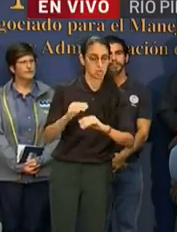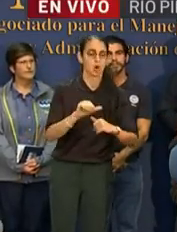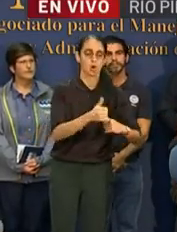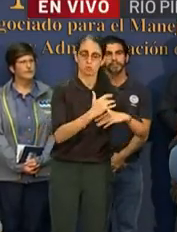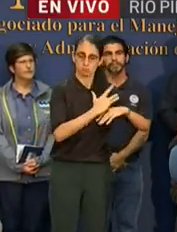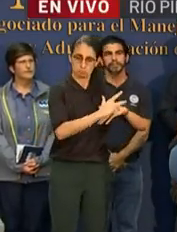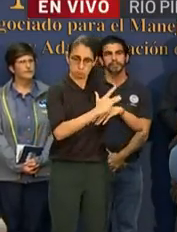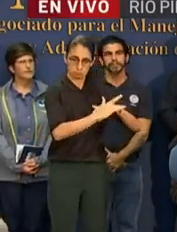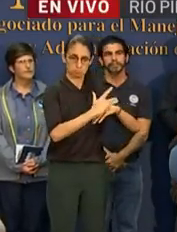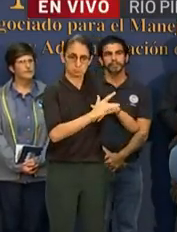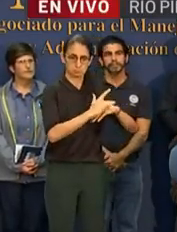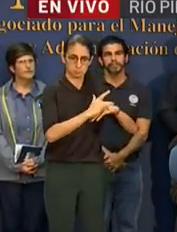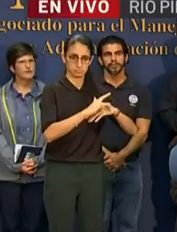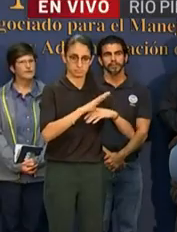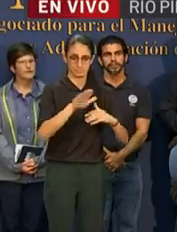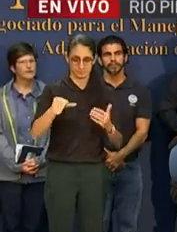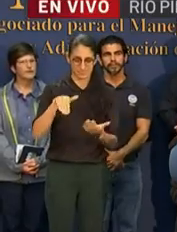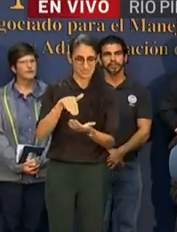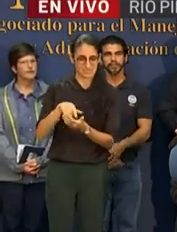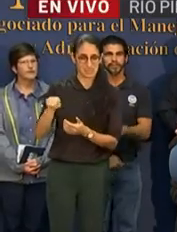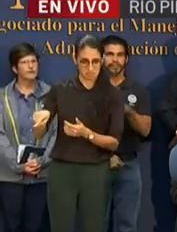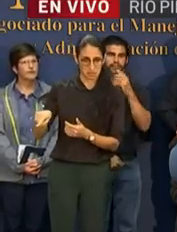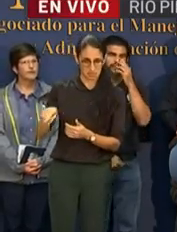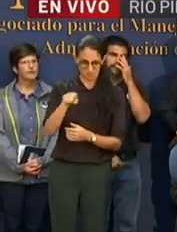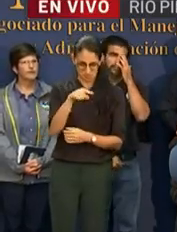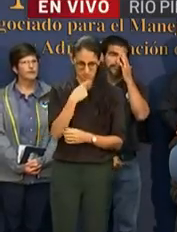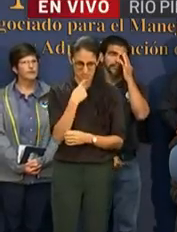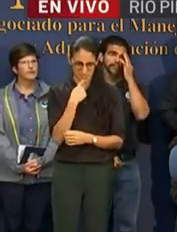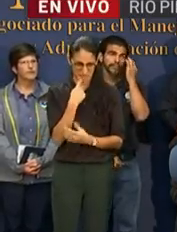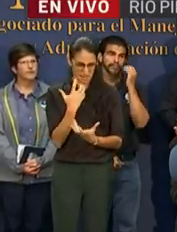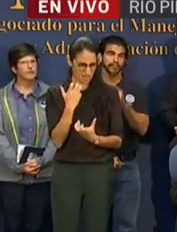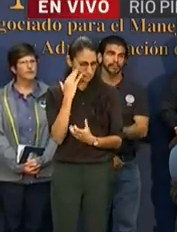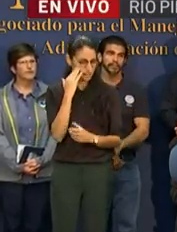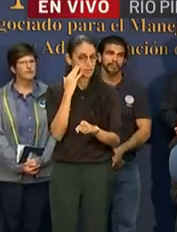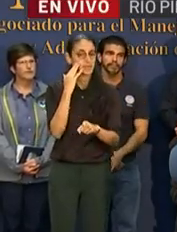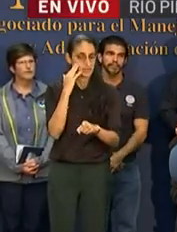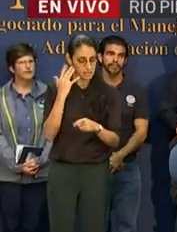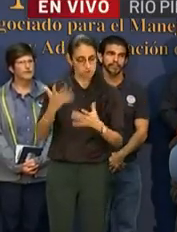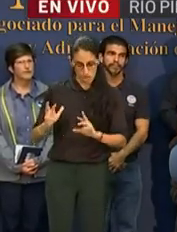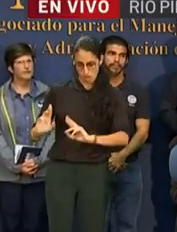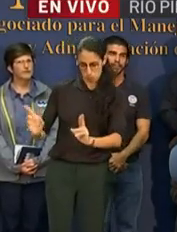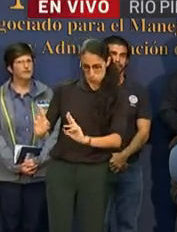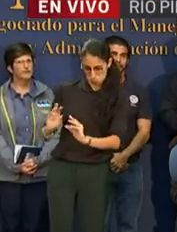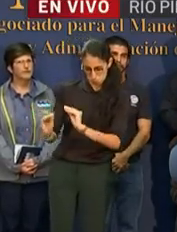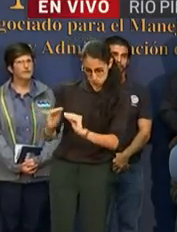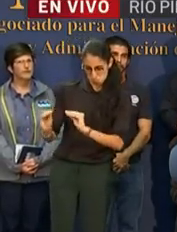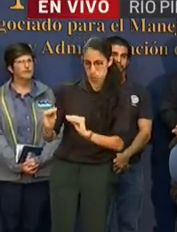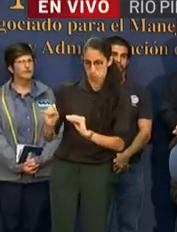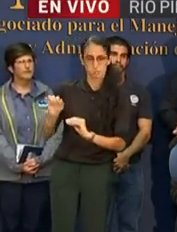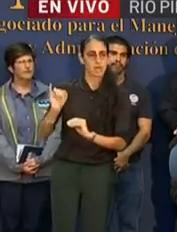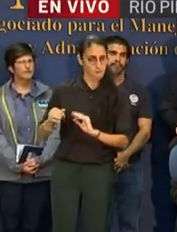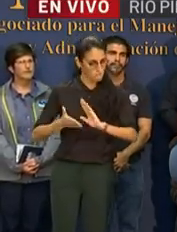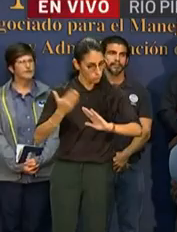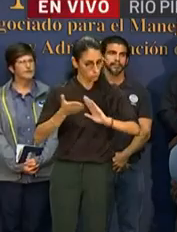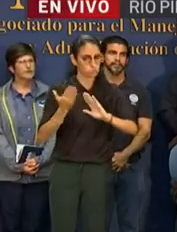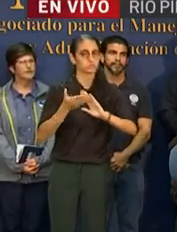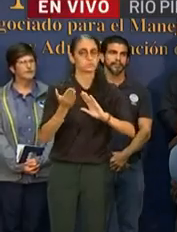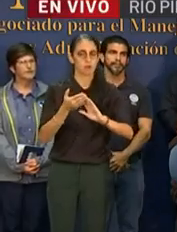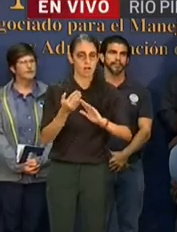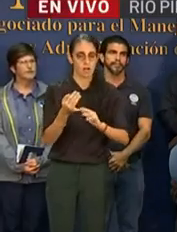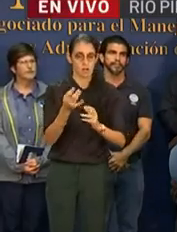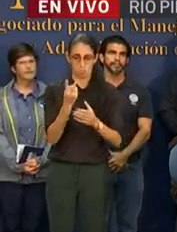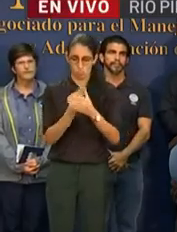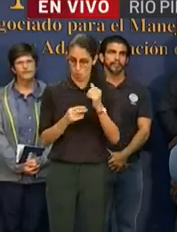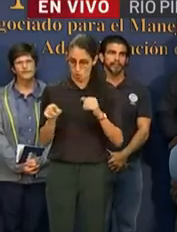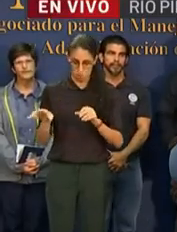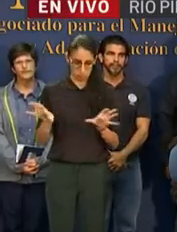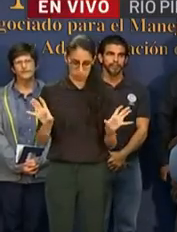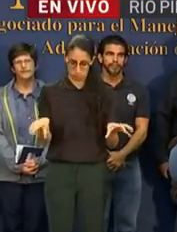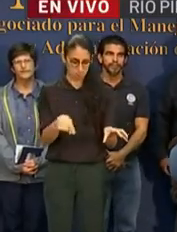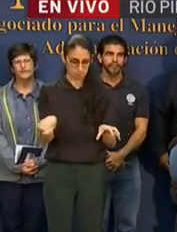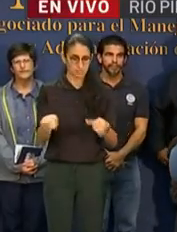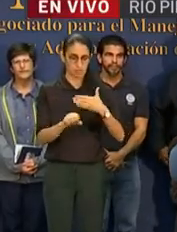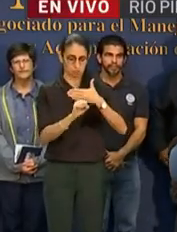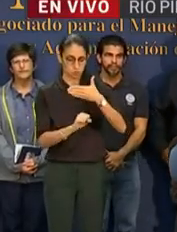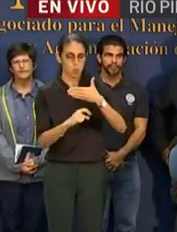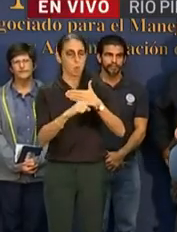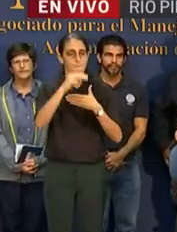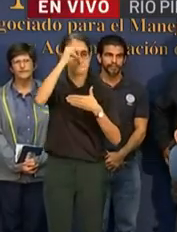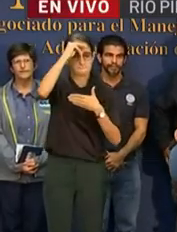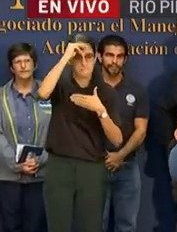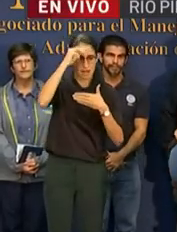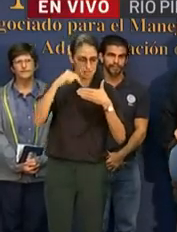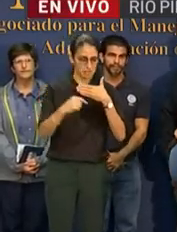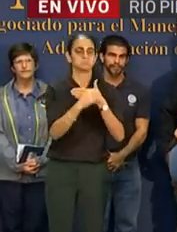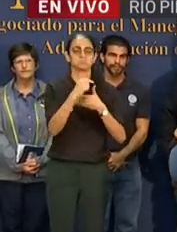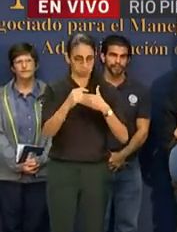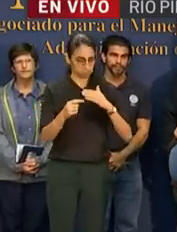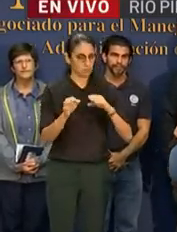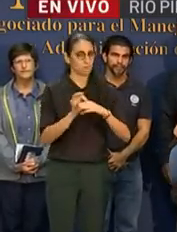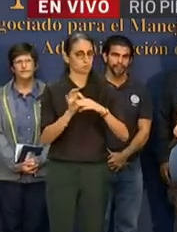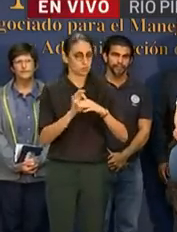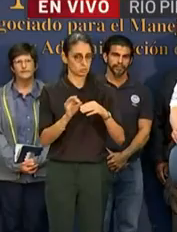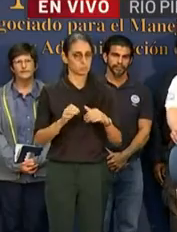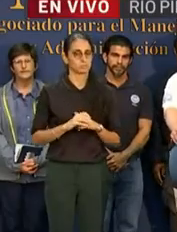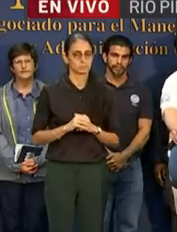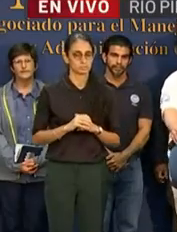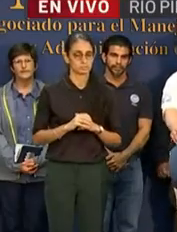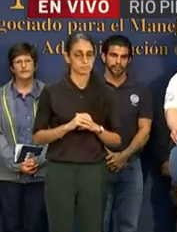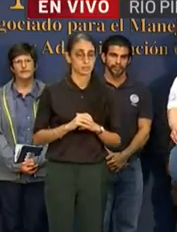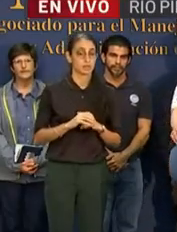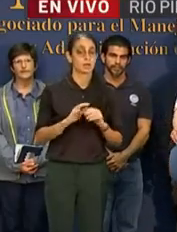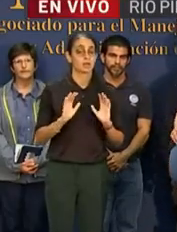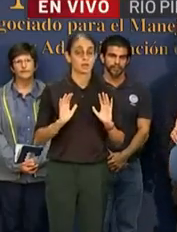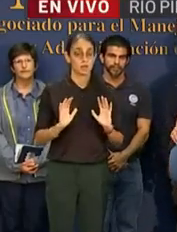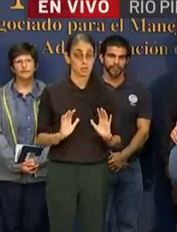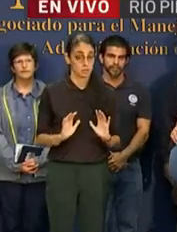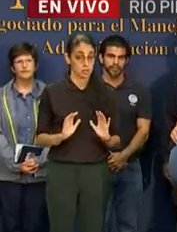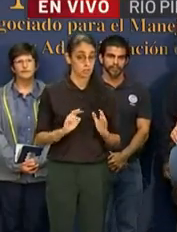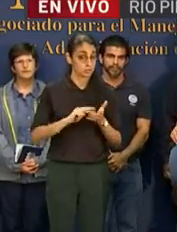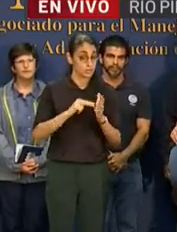QUE ERA MÁS BAJA Y SE RETIRÓ